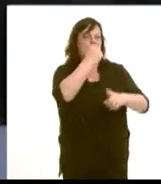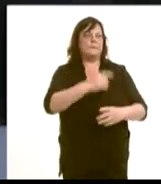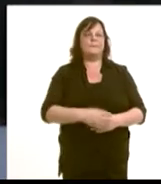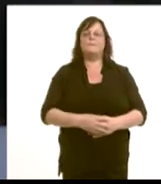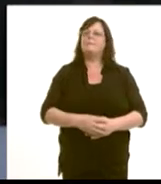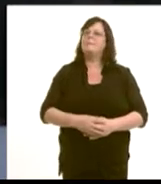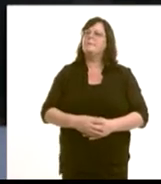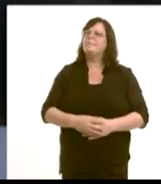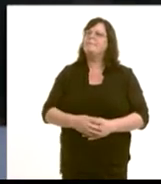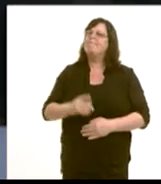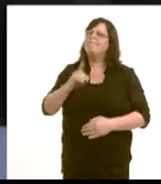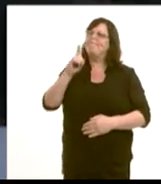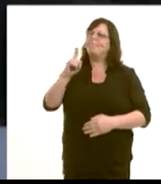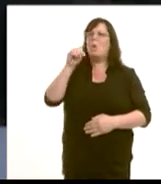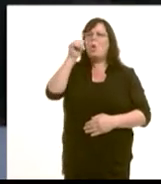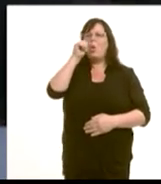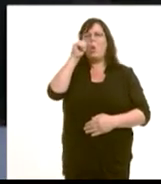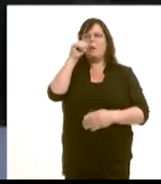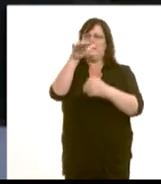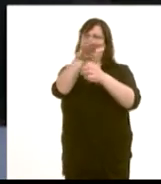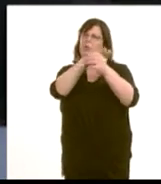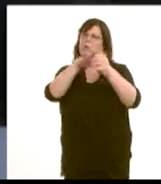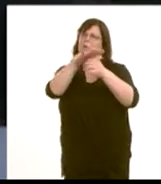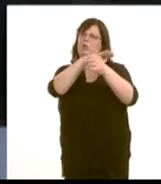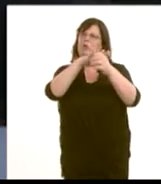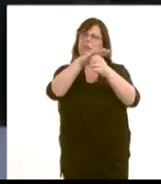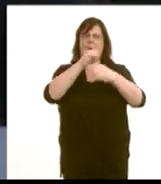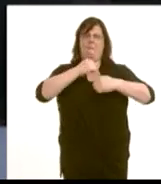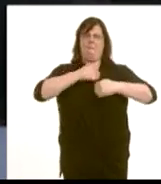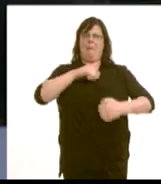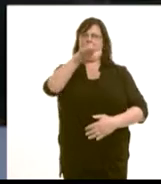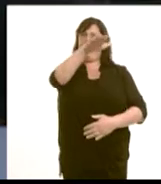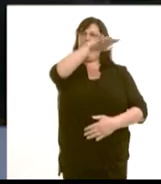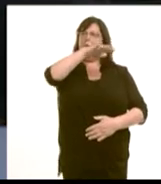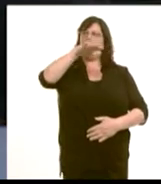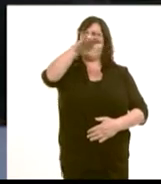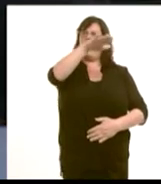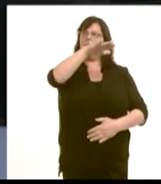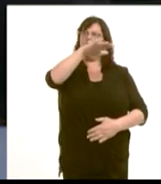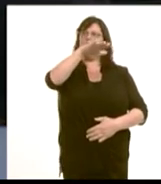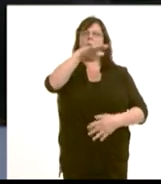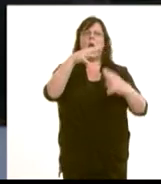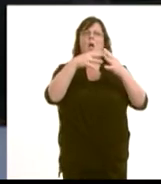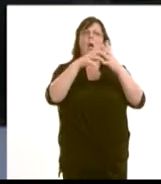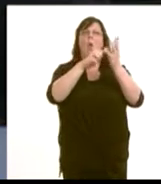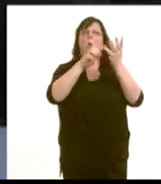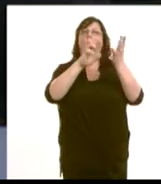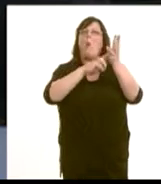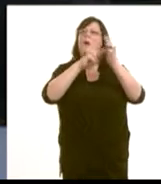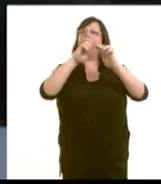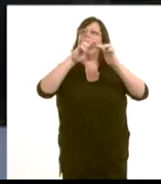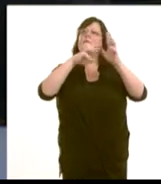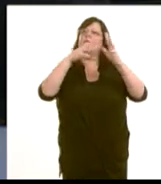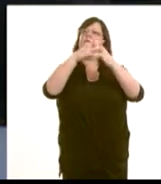Waunfawr, a hoffwn dynnuích sylw at y problemau dybryd sydd yn fanno a gofyn i chi ymyrryd, gan fod y mater yn rhygnu ymlaen ers deng mlynedd erbyn hyn.